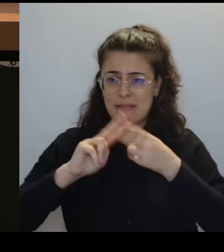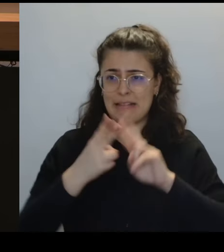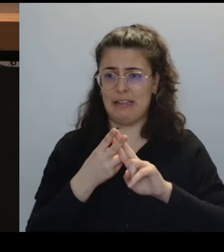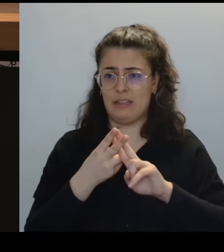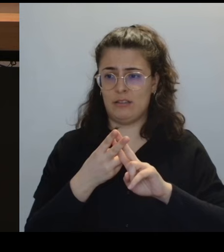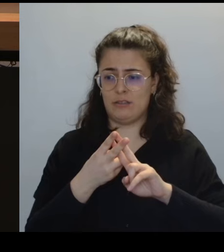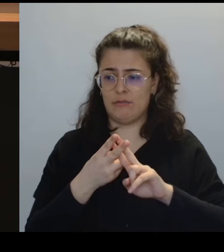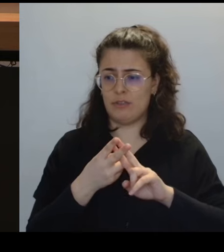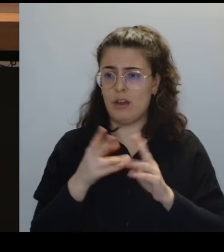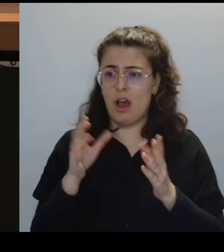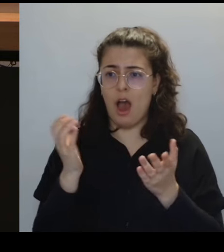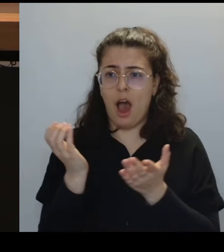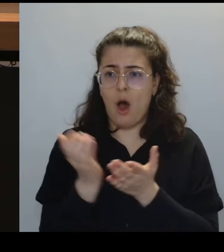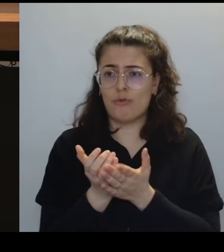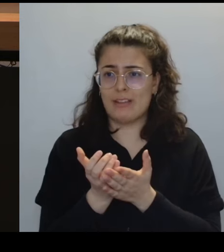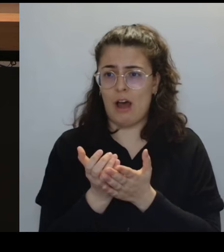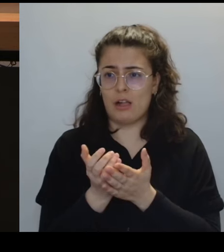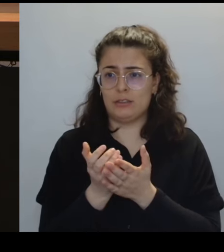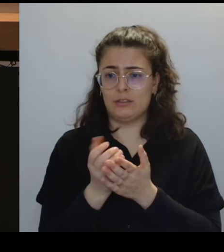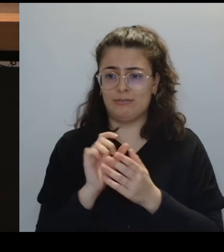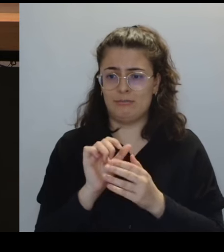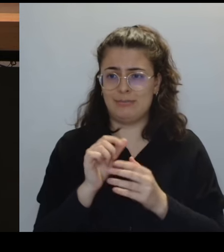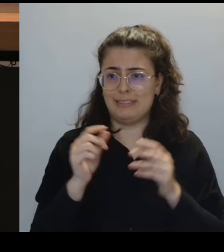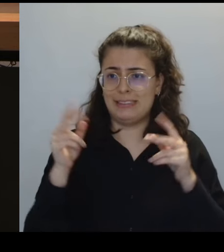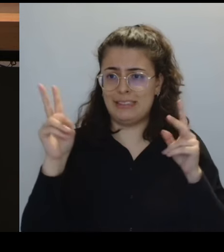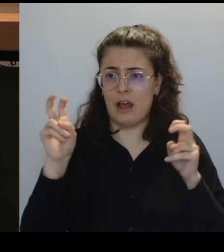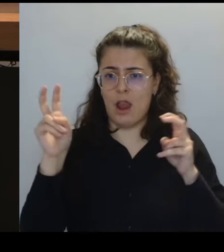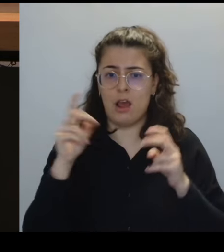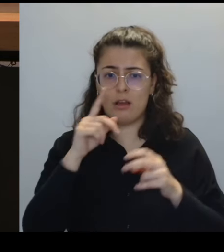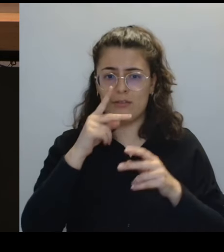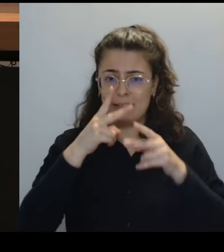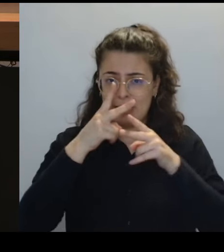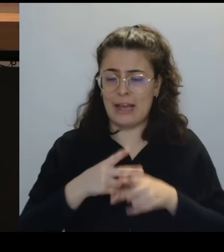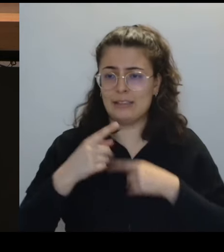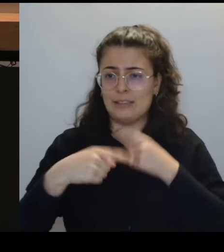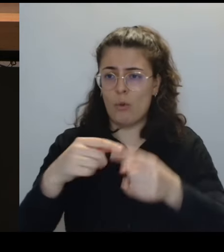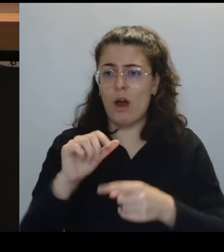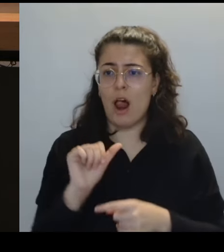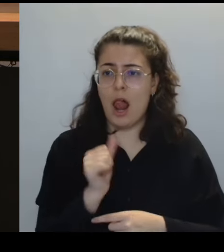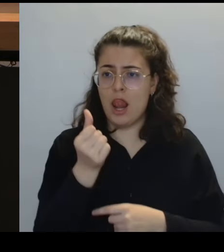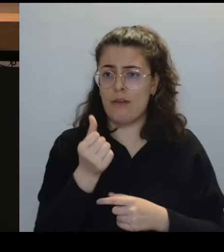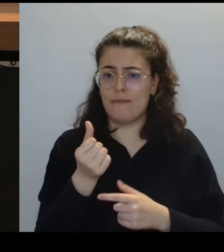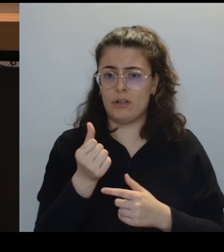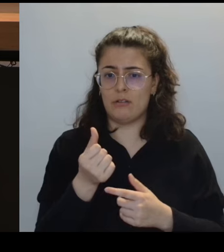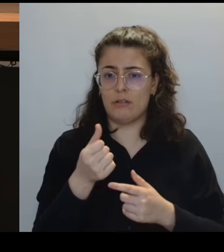Monaten hat, kein WBS vergeben wird, obwohl die Titel zumeist verlängert werden. Dabei lässt das